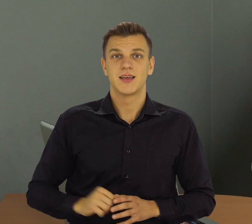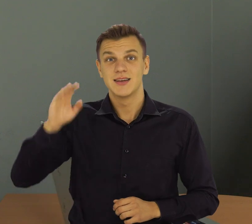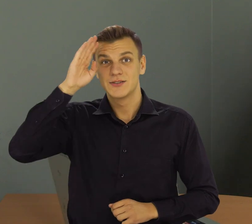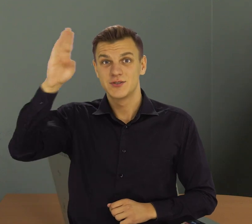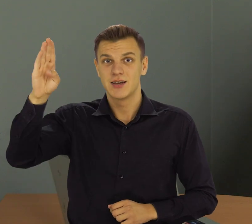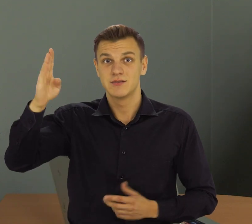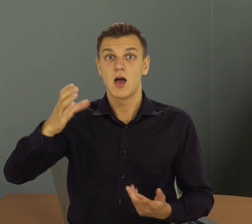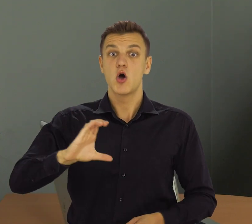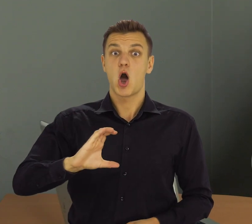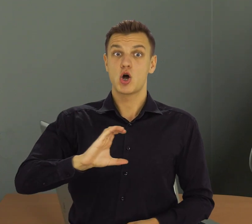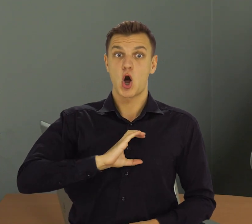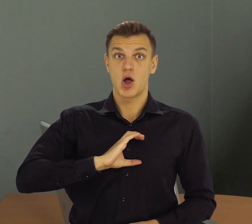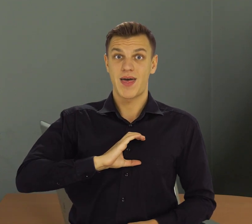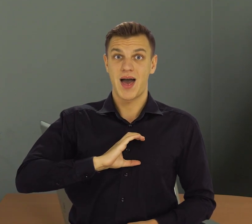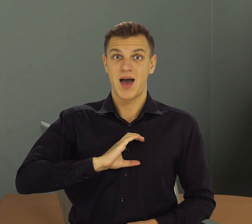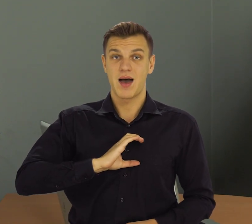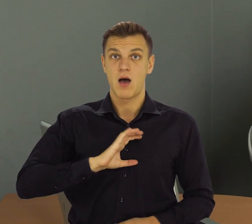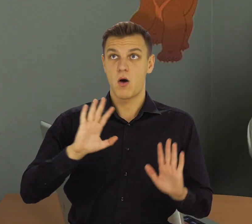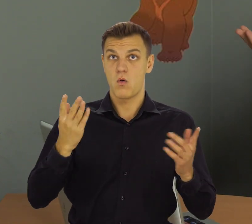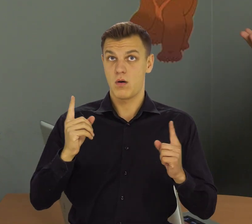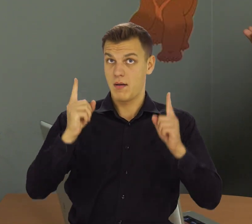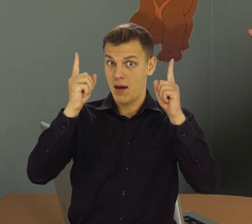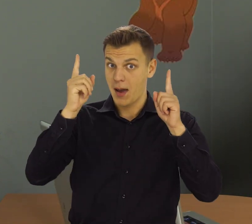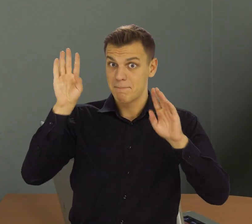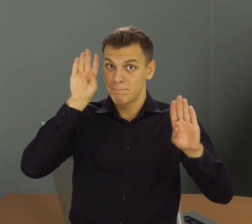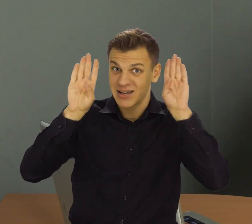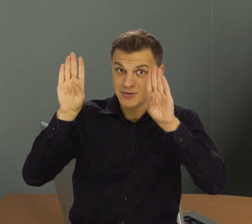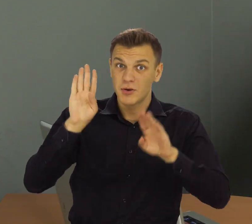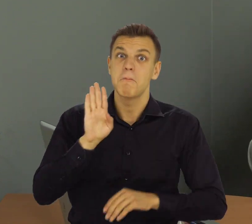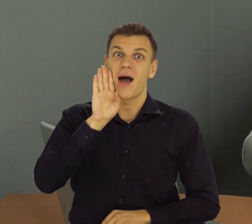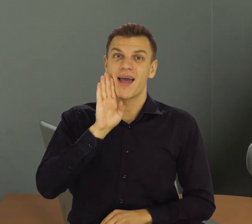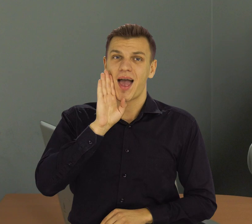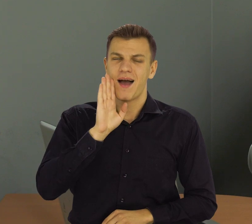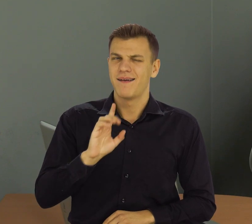Cześć! CODA, nie jest to ten Koda – miś z bajki „Mój brat niedźwiedź”.